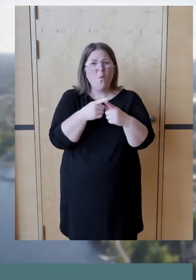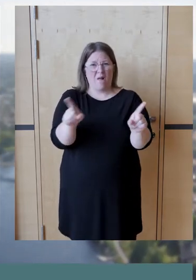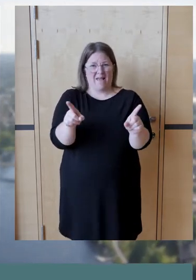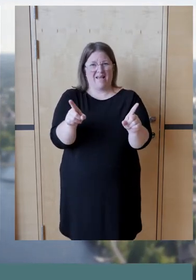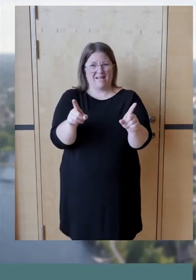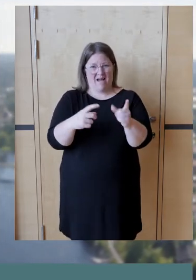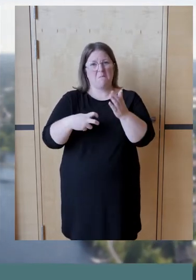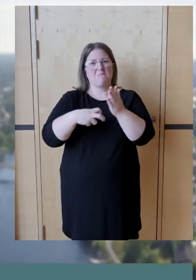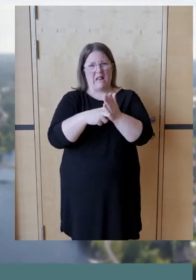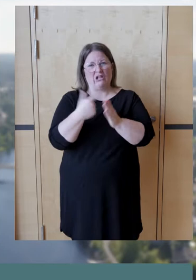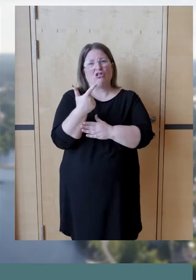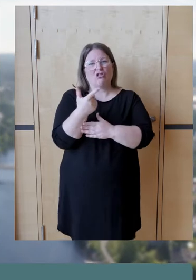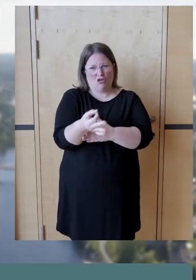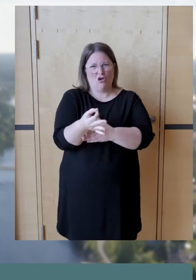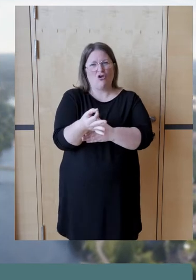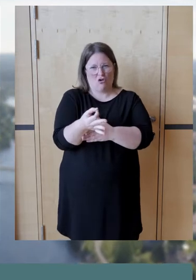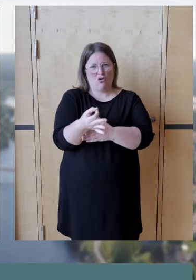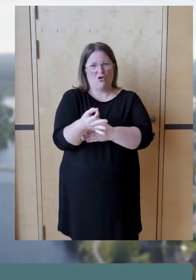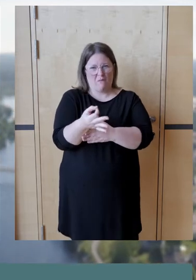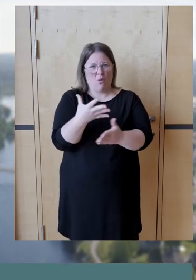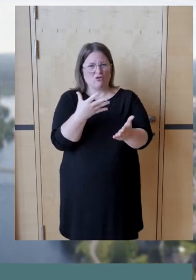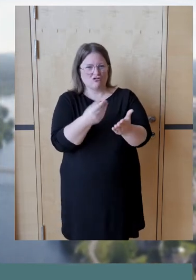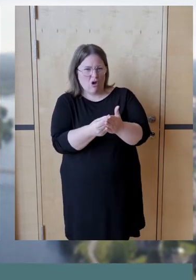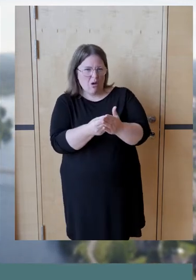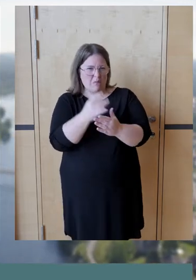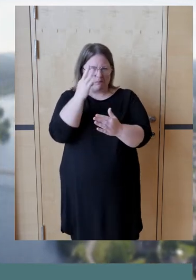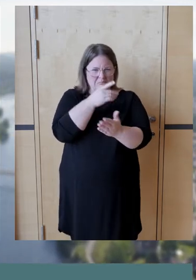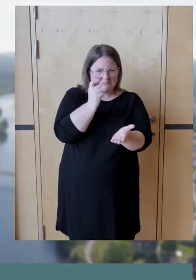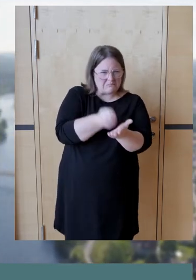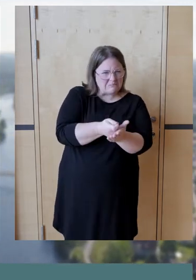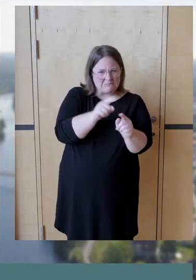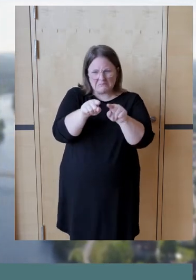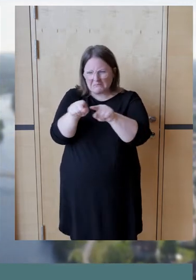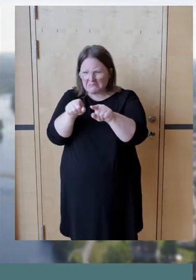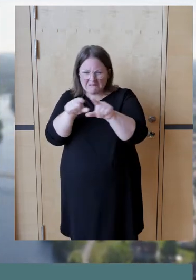Att förhålla sig till inom stadstrafiken Vad tittar man på